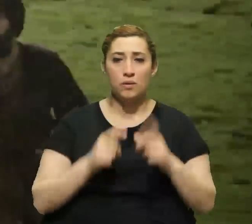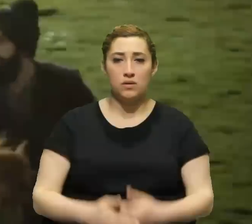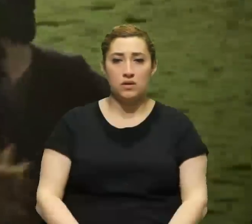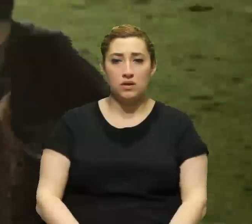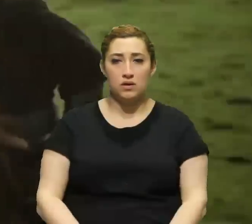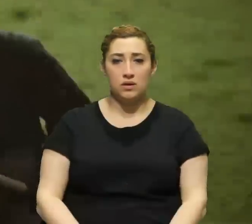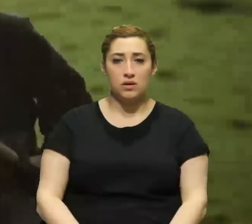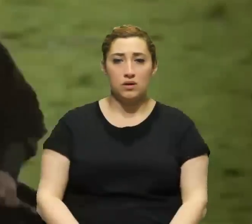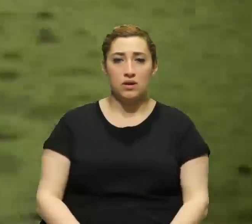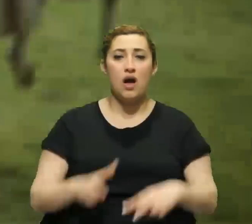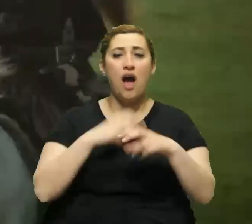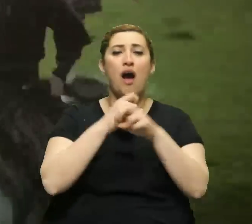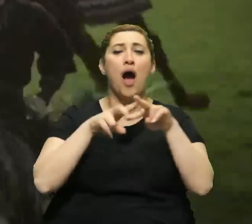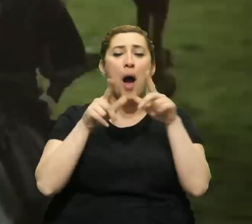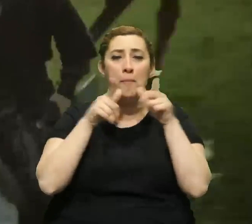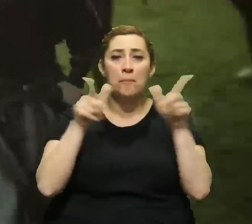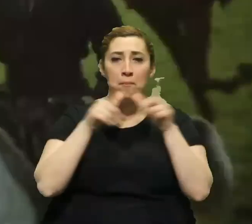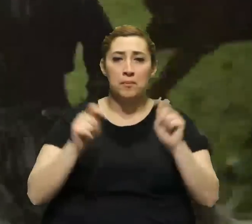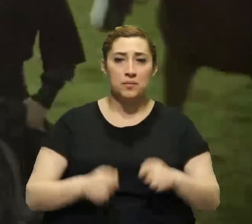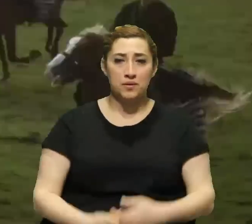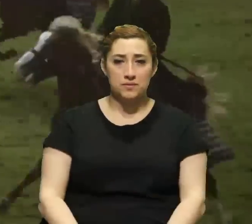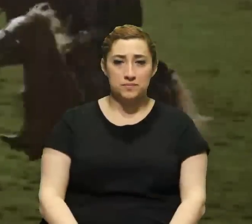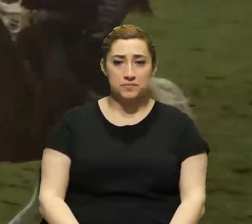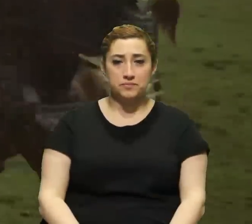Ağa'm, Ağa'm!